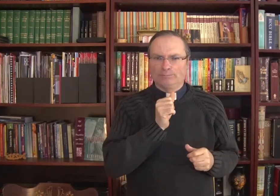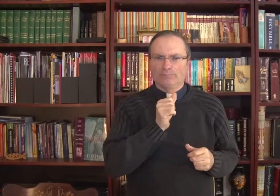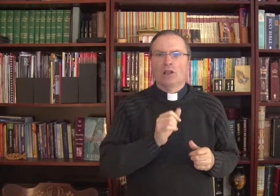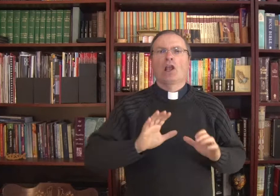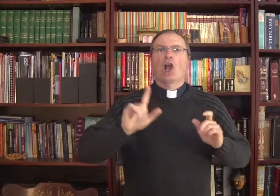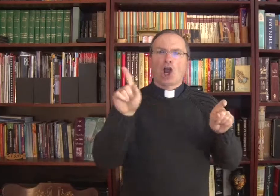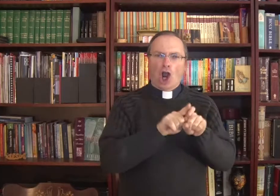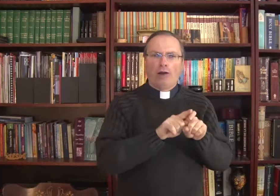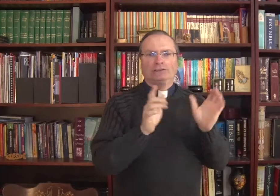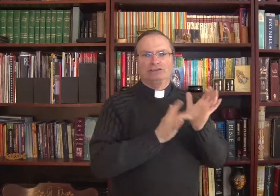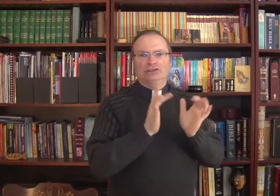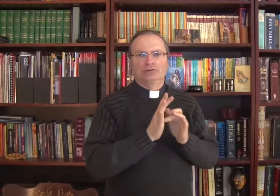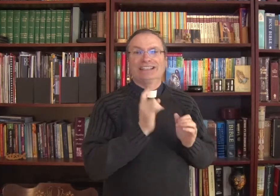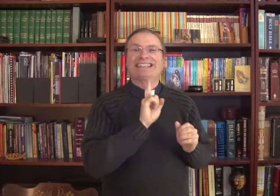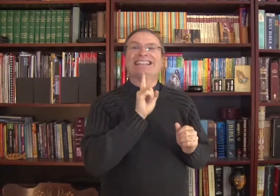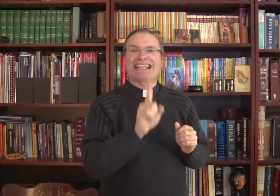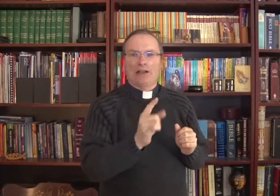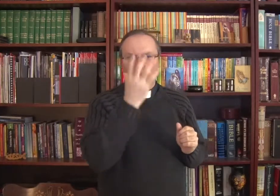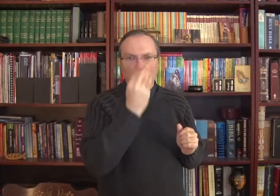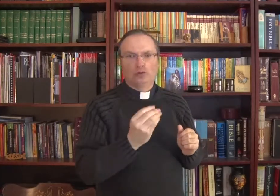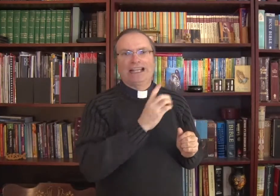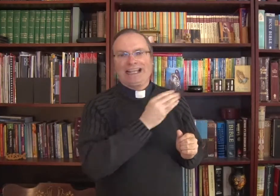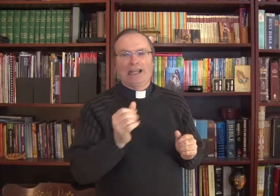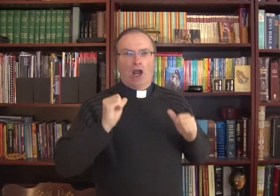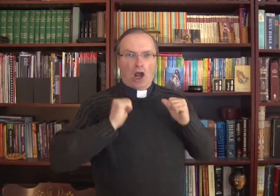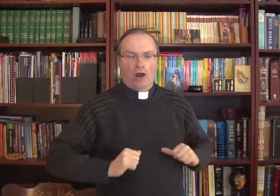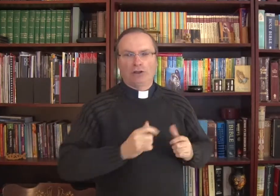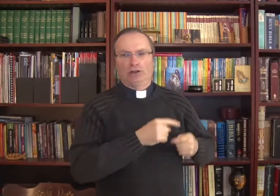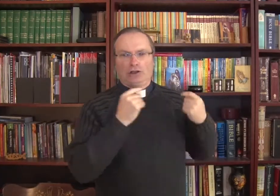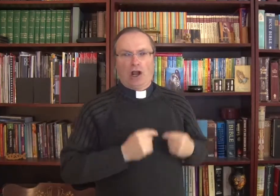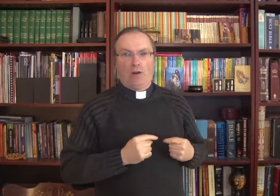Comme Jésus qui est doux et humble de cœur,